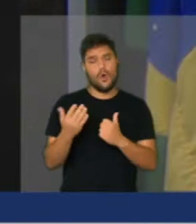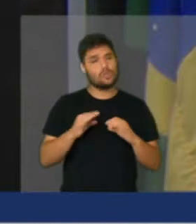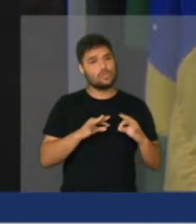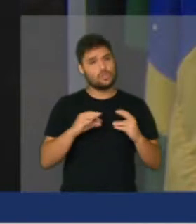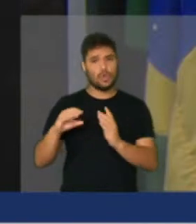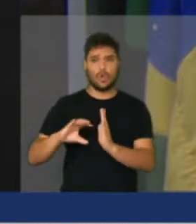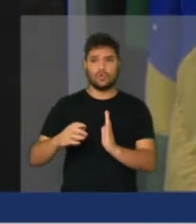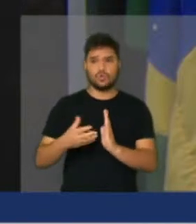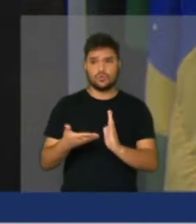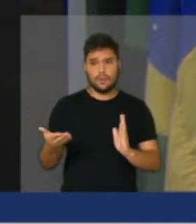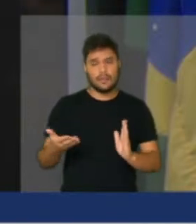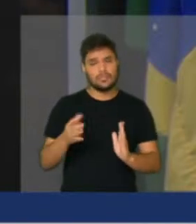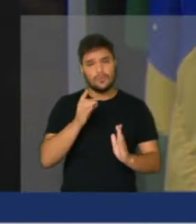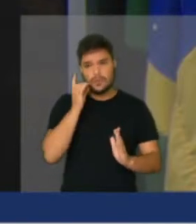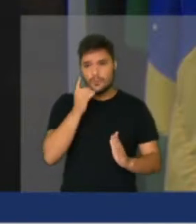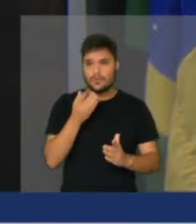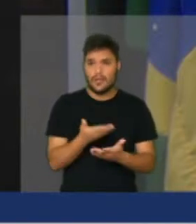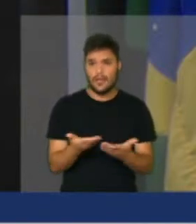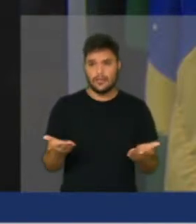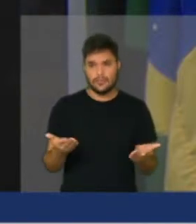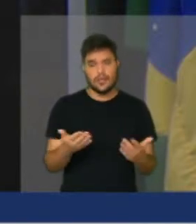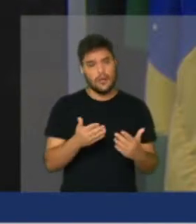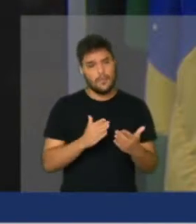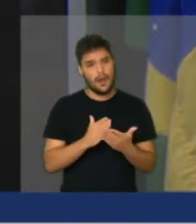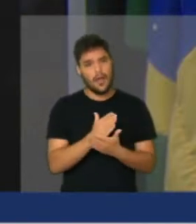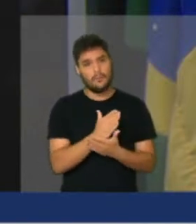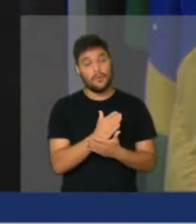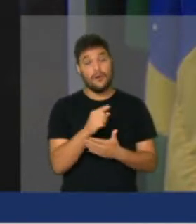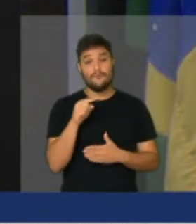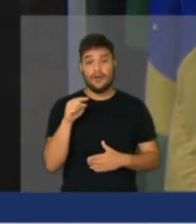APROVAR, QUEM SABE, ATÉ POR UNANIMIDADE UMA VEZ QUE O PRÓPRIO GOVERNO QUE CONSEGUIU